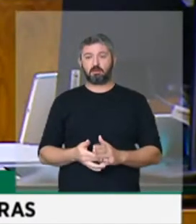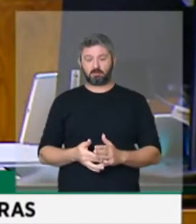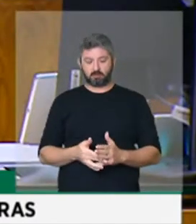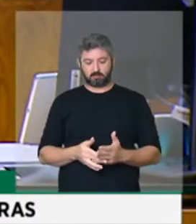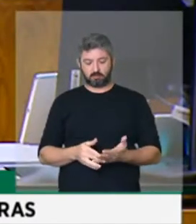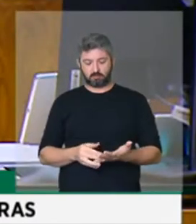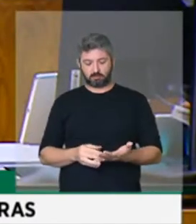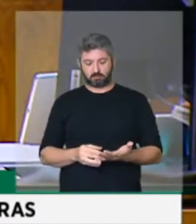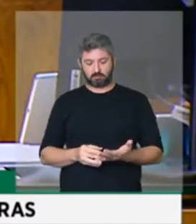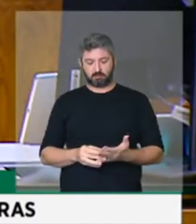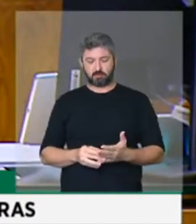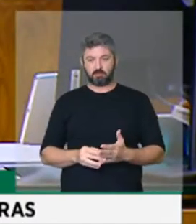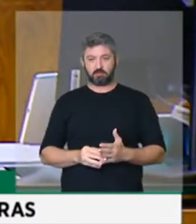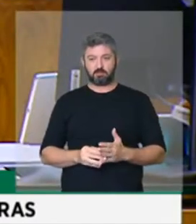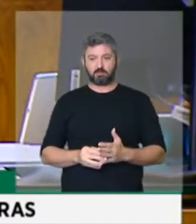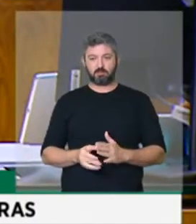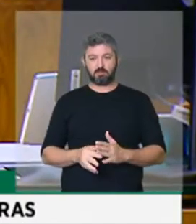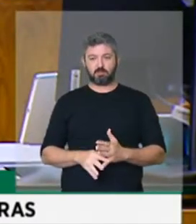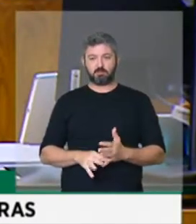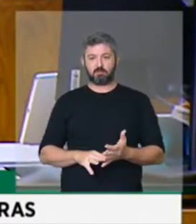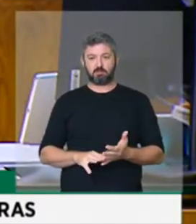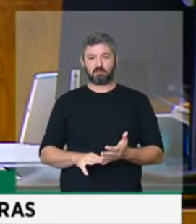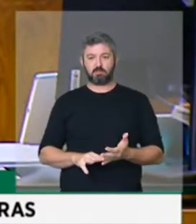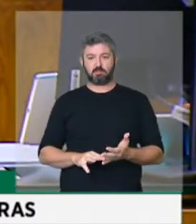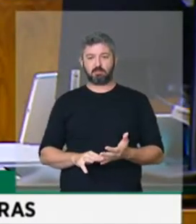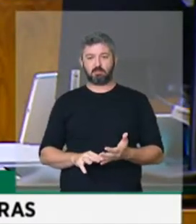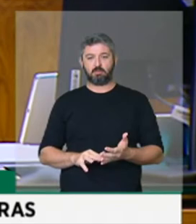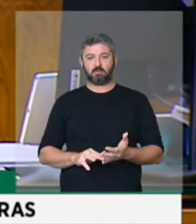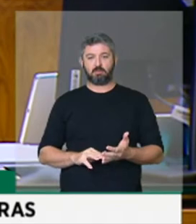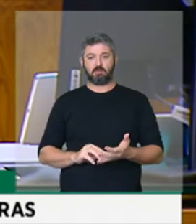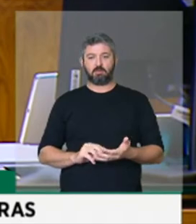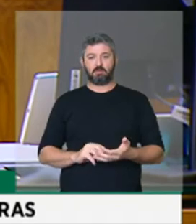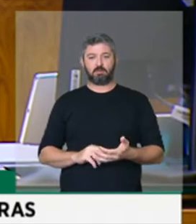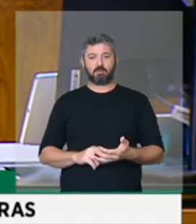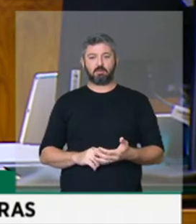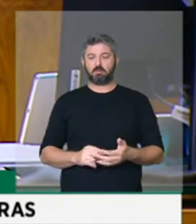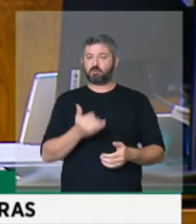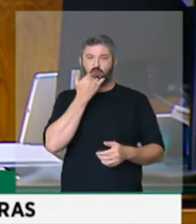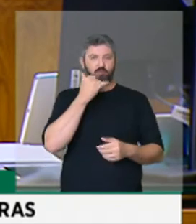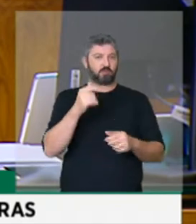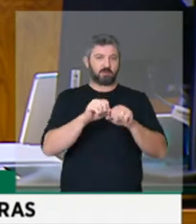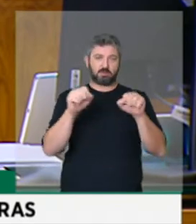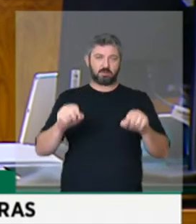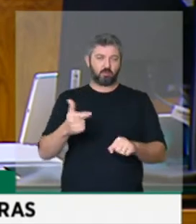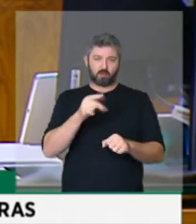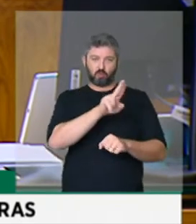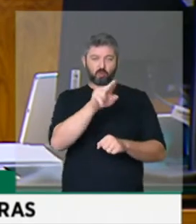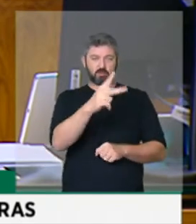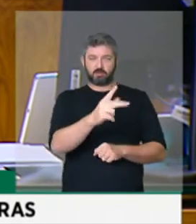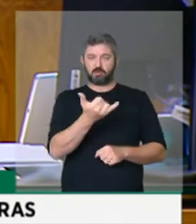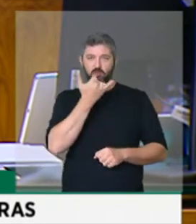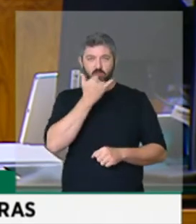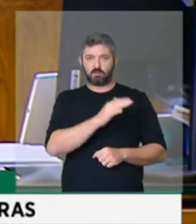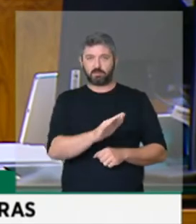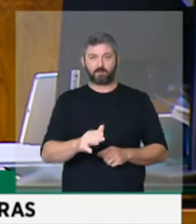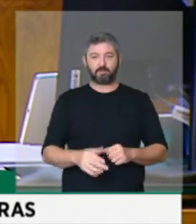QUE A ENERGIA SERÁ MAIS CARA -- [PRESIDENTE]: COMO ORIENTA O PL? -- [DEPUTADO]: QUESTÃO DE ORDEM. -- [PRESIDENTE]: QUESTÃO DE ORDEM QUAL ARTIGO -- DEPUTADO? [DEPUTADO]: EU ME INSCREVI PARA FALAR CONTRA O RECO IMENT E NÃO FUI